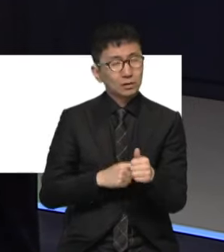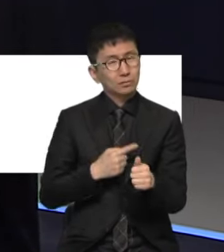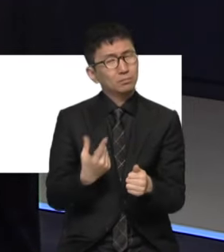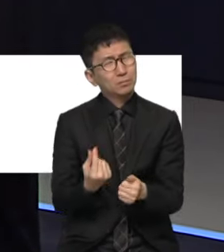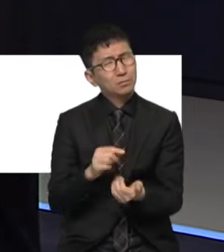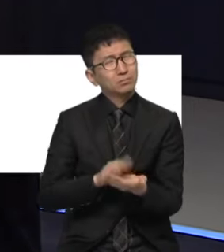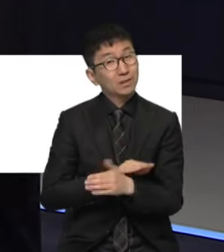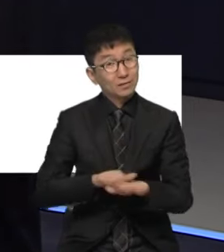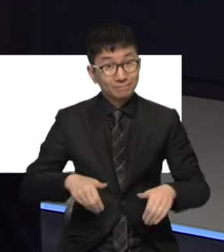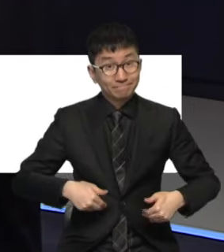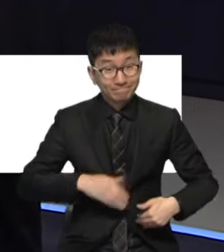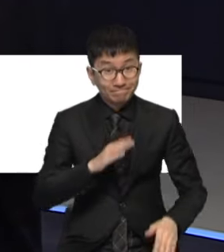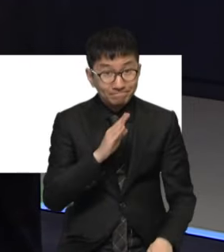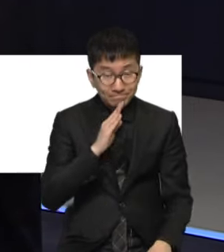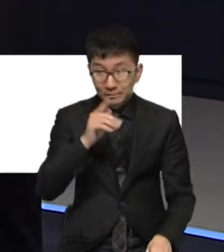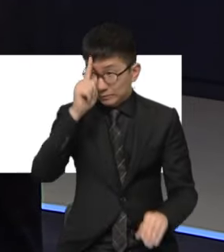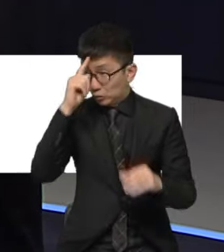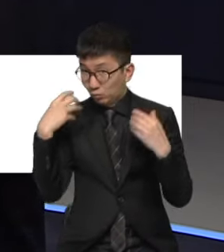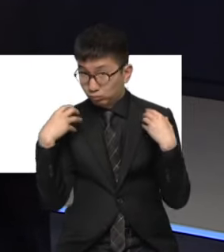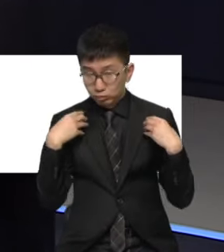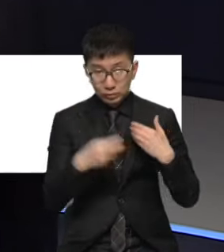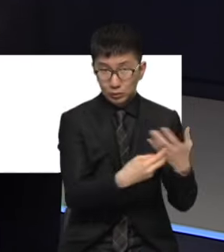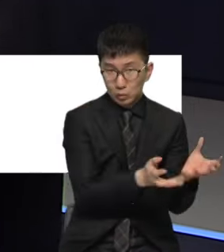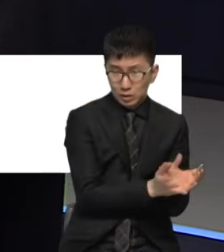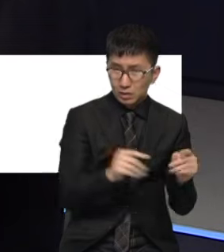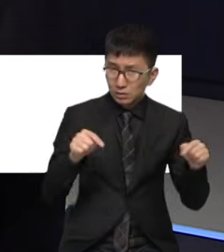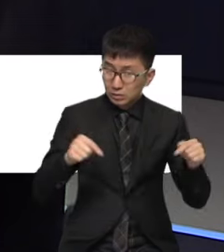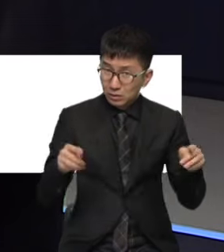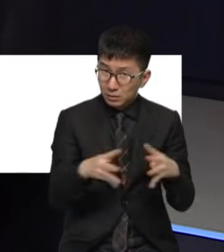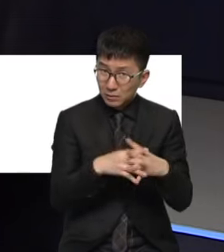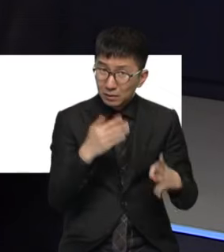그렇다면 정부와 의료계 협상, 다시 이루어질 가능성이 있을까요? 어떻습니까?